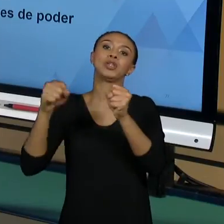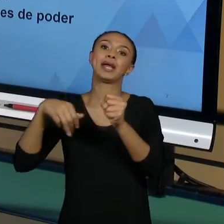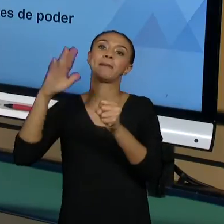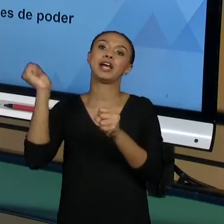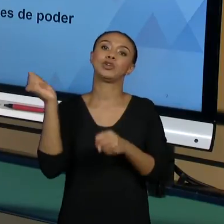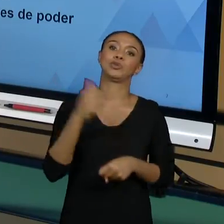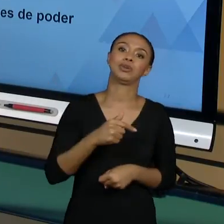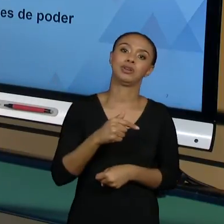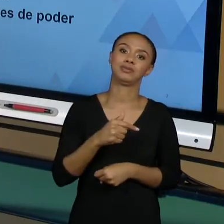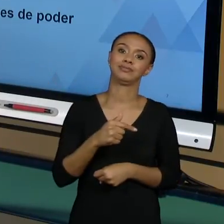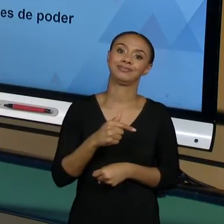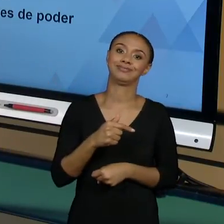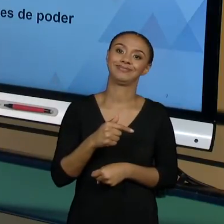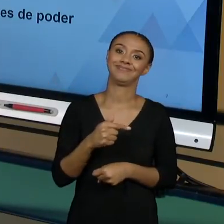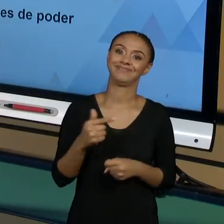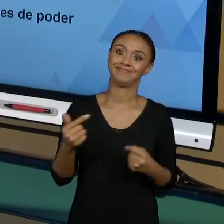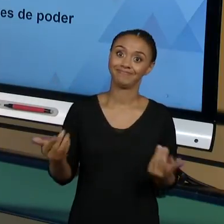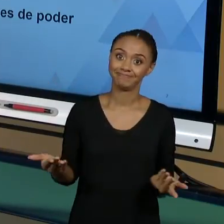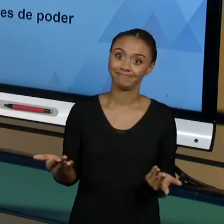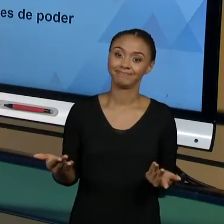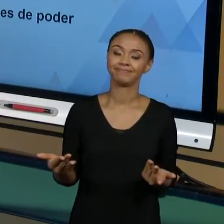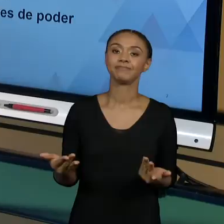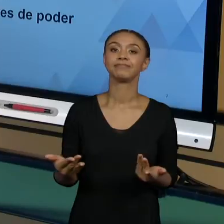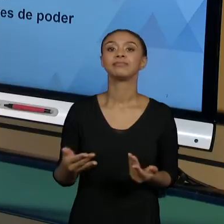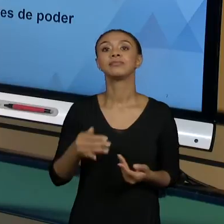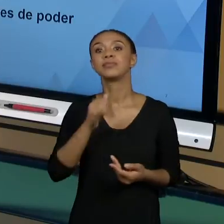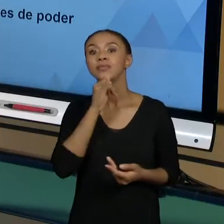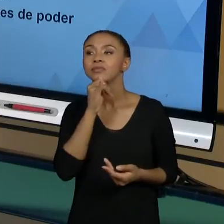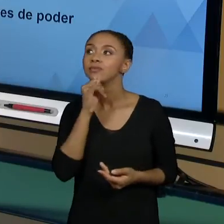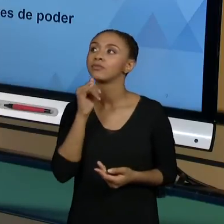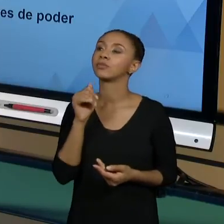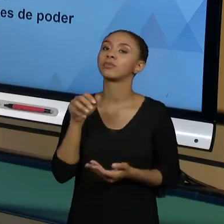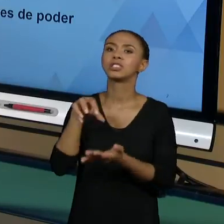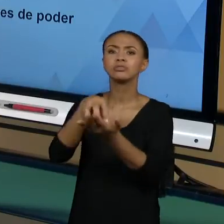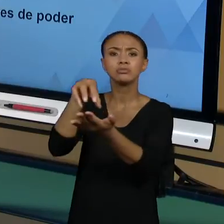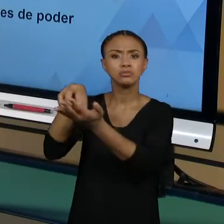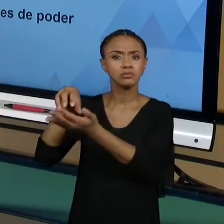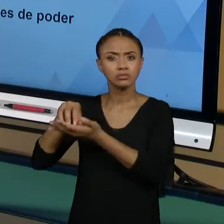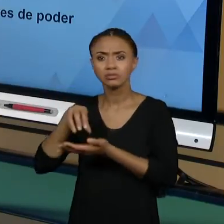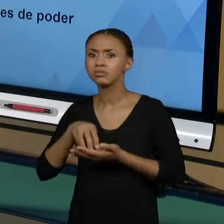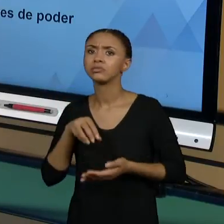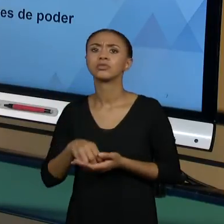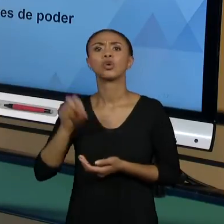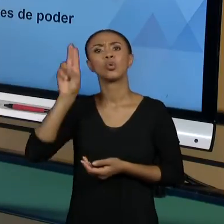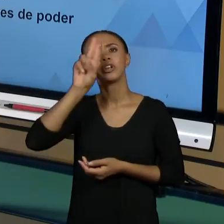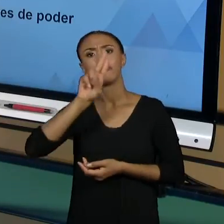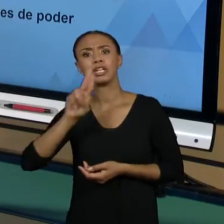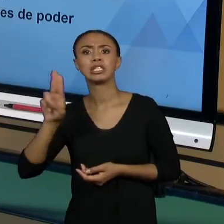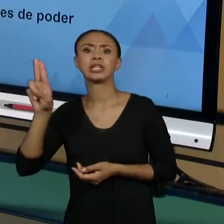VAI. ENTÃO, HÁ AGÊNCIAS, HÁ UNIVERSIDADES, HÁ SETORES, HÁ GRUPOS, HÁ CONSELHOS QUE VÃO